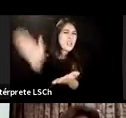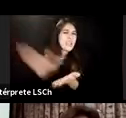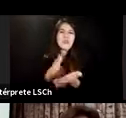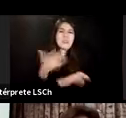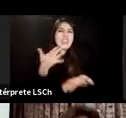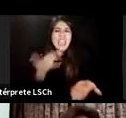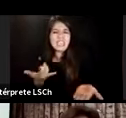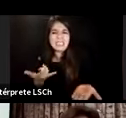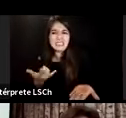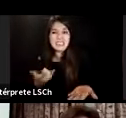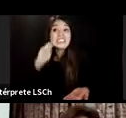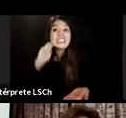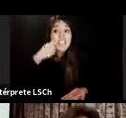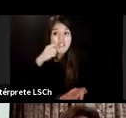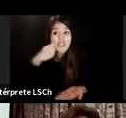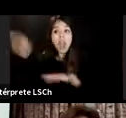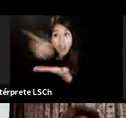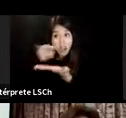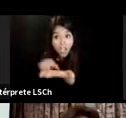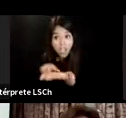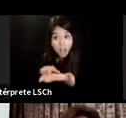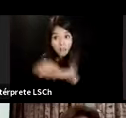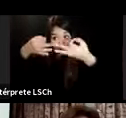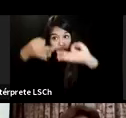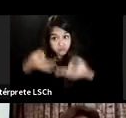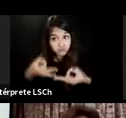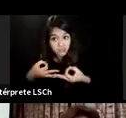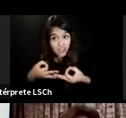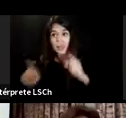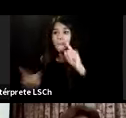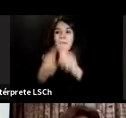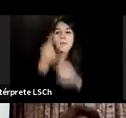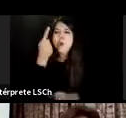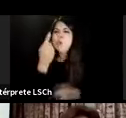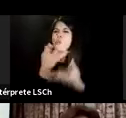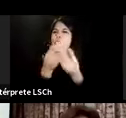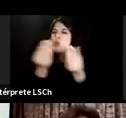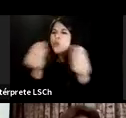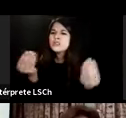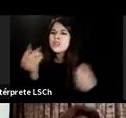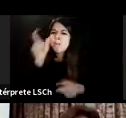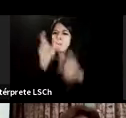Por ejemplo ese el primer prejuicio. Mucha gente piensa que leer un audiolibro